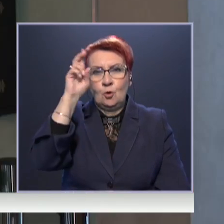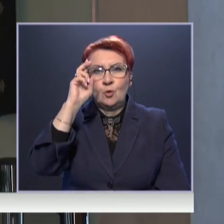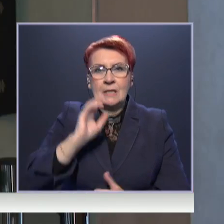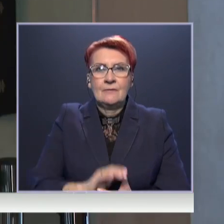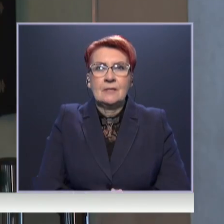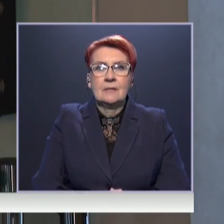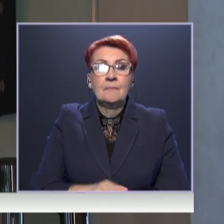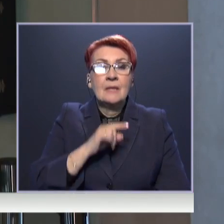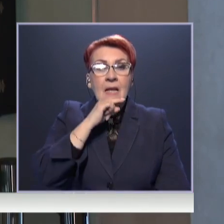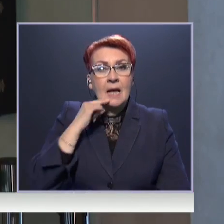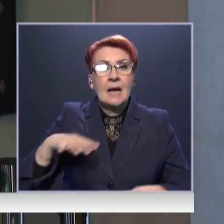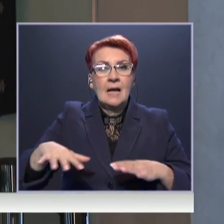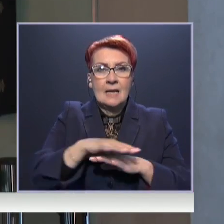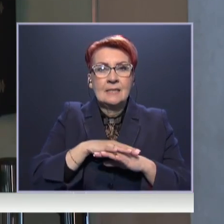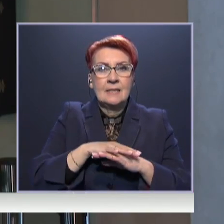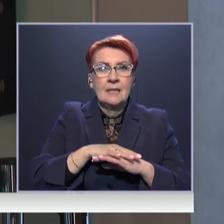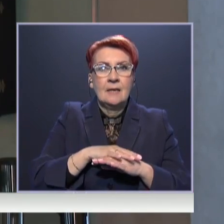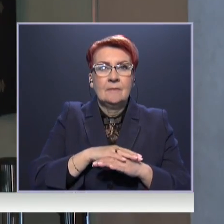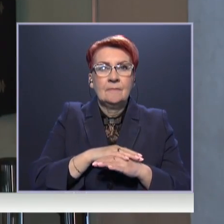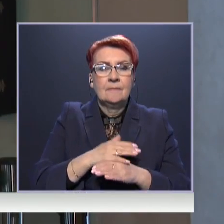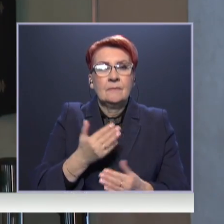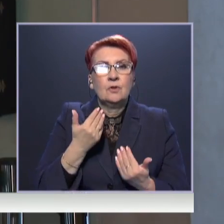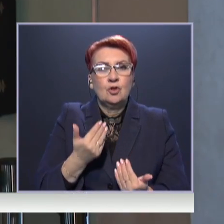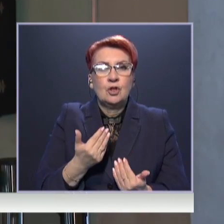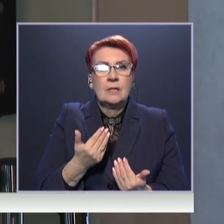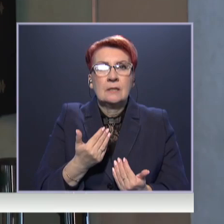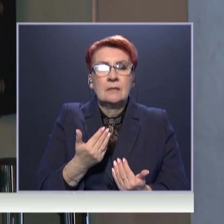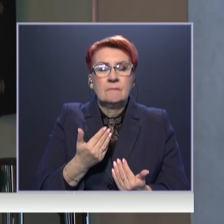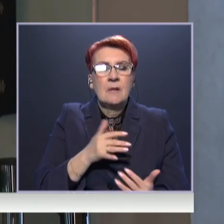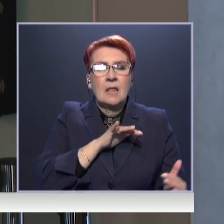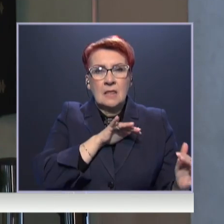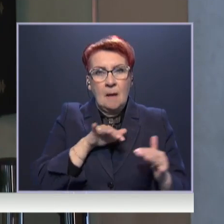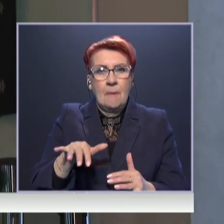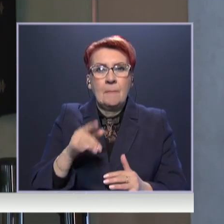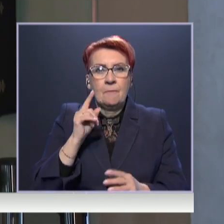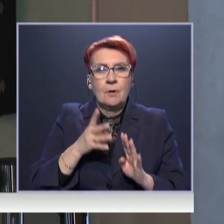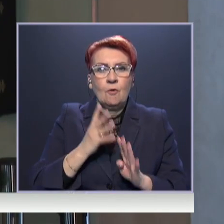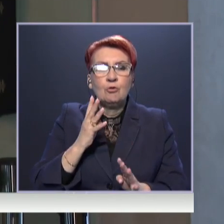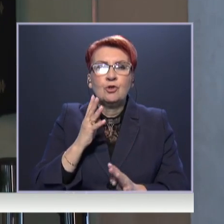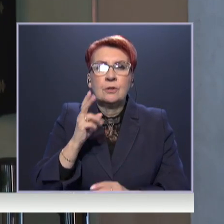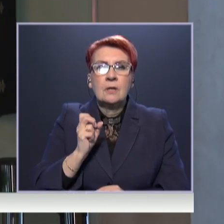Россия подвергается нападкам в первую очередь как оплот